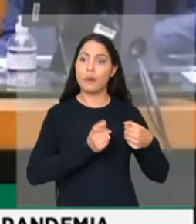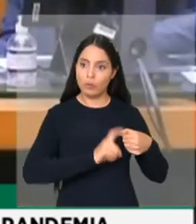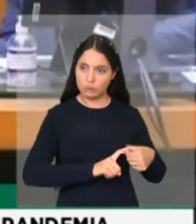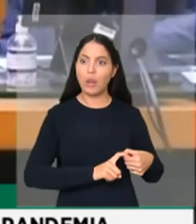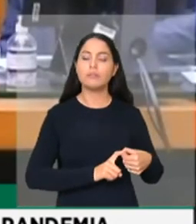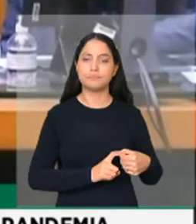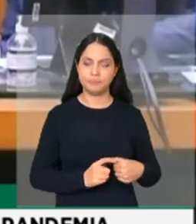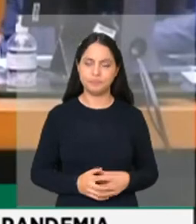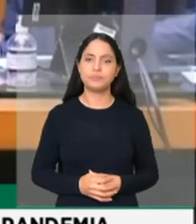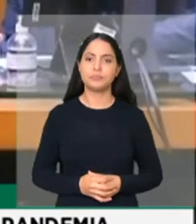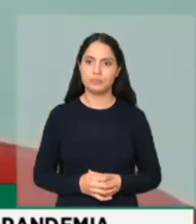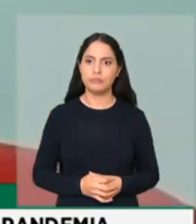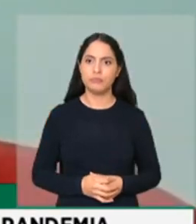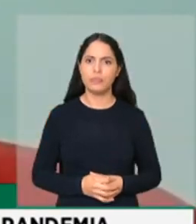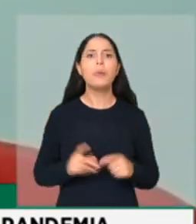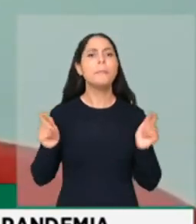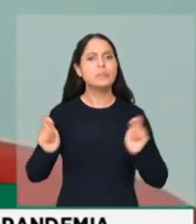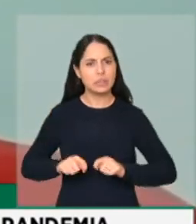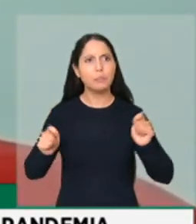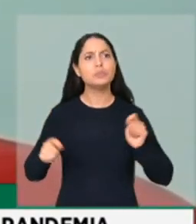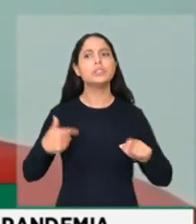POSSIBILITAR QUE OS TRABALHADORES MANTENHAM O SEU POSTO DE TRABALHO E O QUE SETOR POSSA RESPIRAR PELO